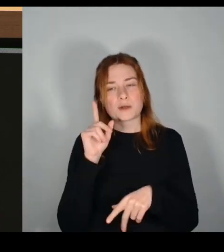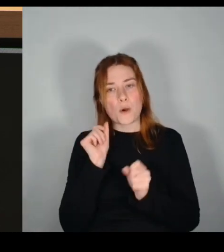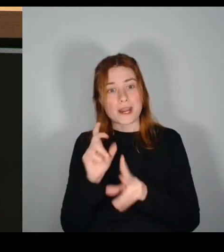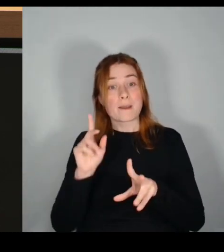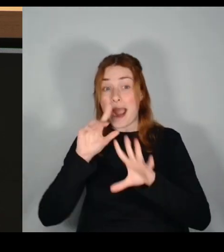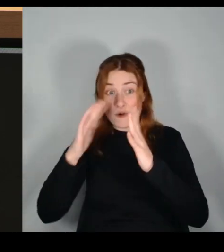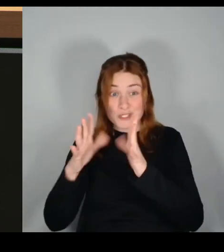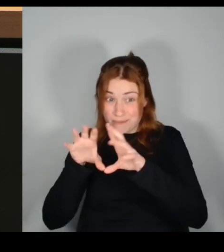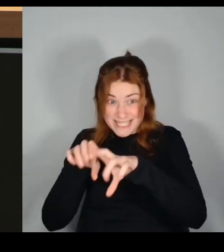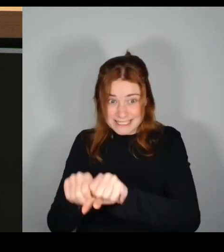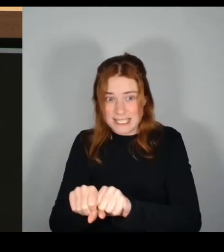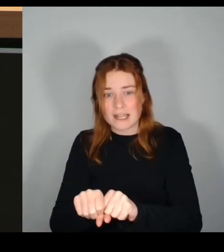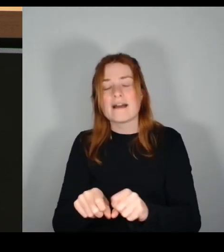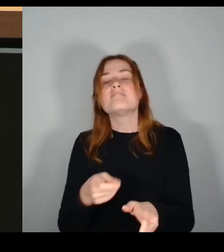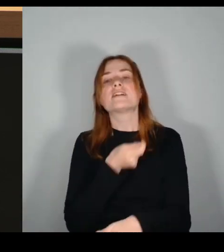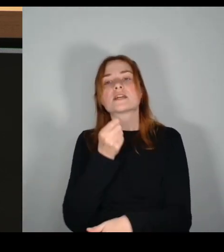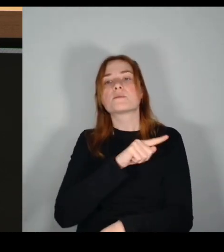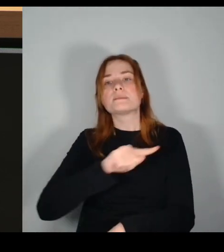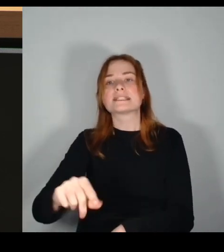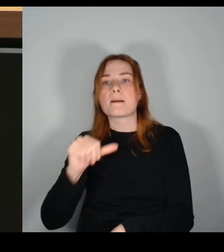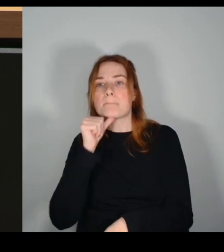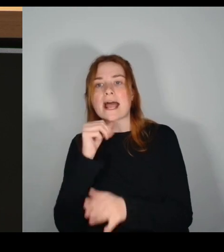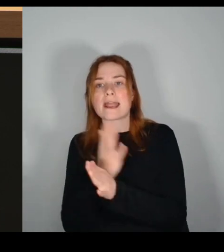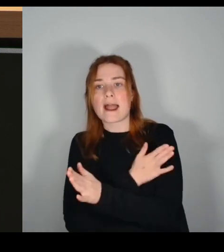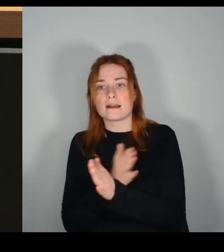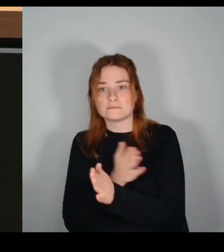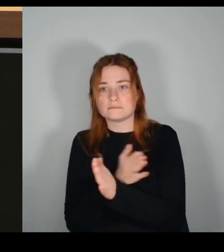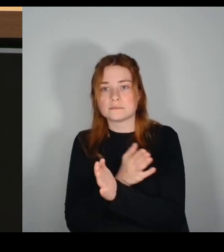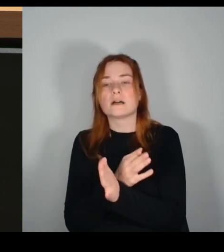er dafür das Vorkaufsrecht tun kann. Jetzt muss auch der Senat seine Hausaufgaben machen.